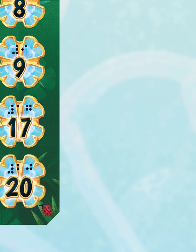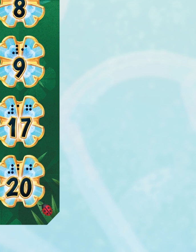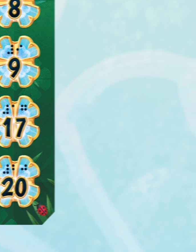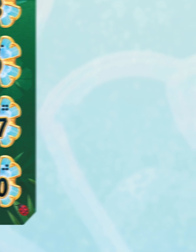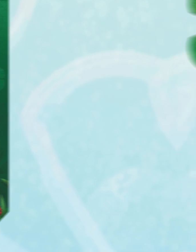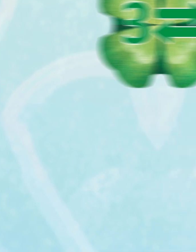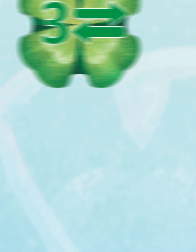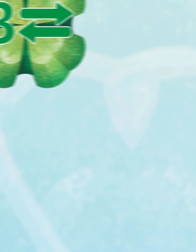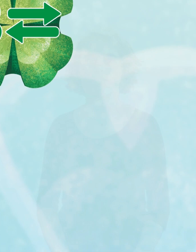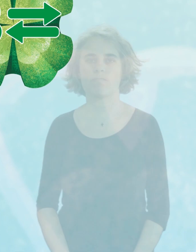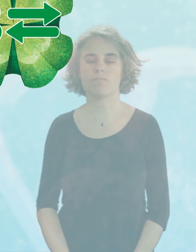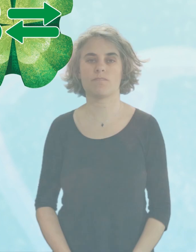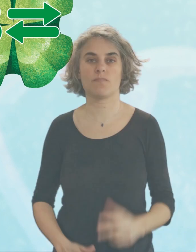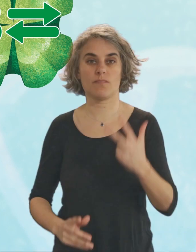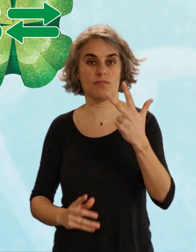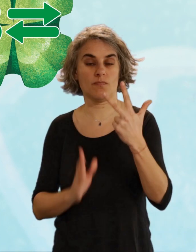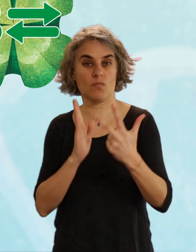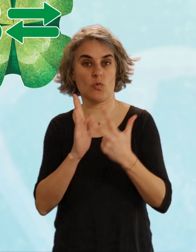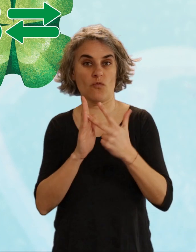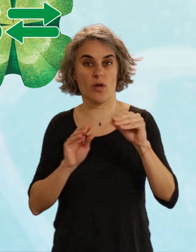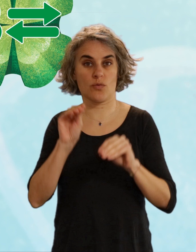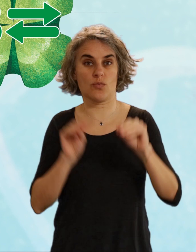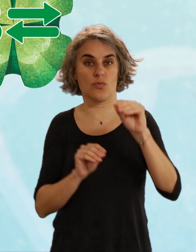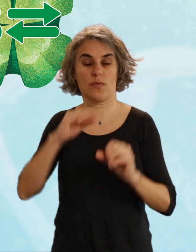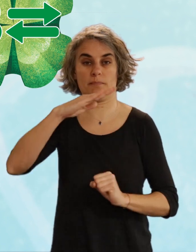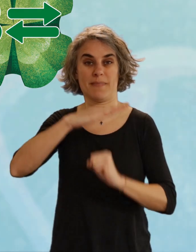Vous avez 3 coups maximum pour résoudre ce puzzle.